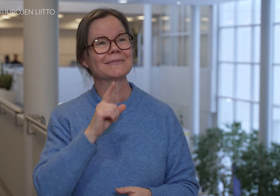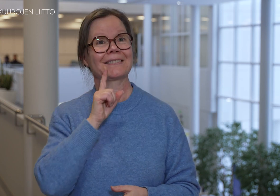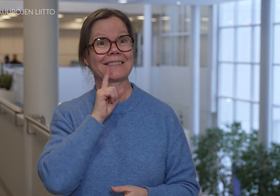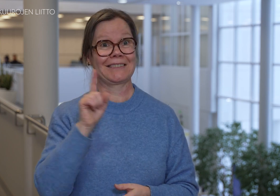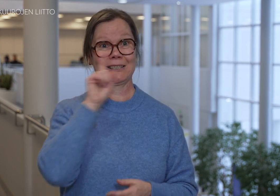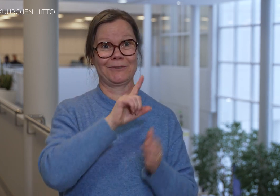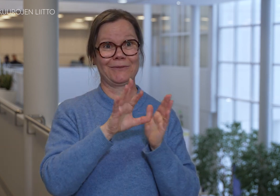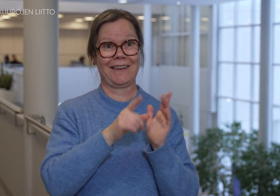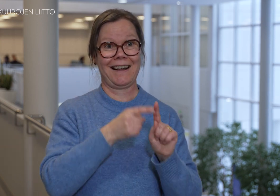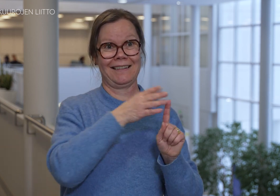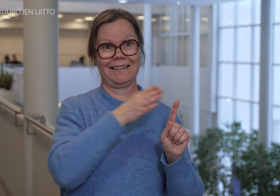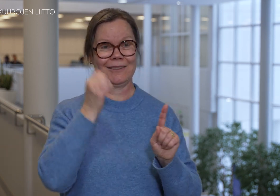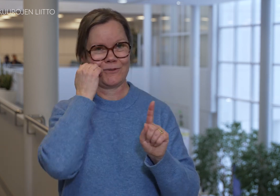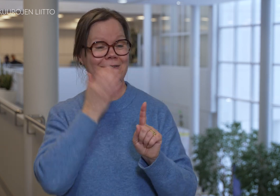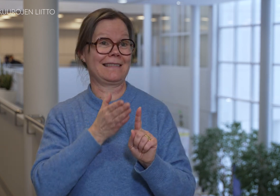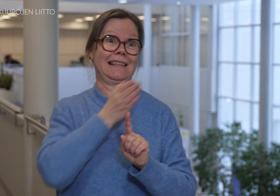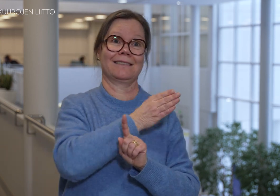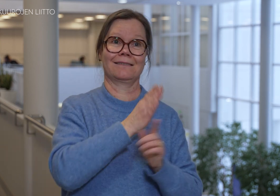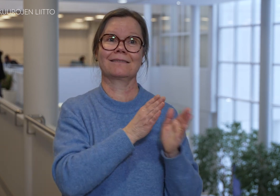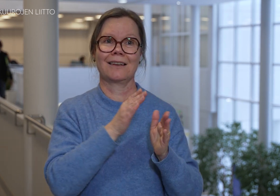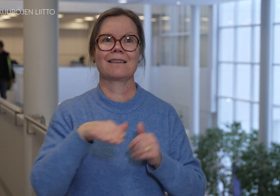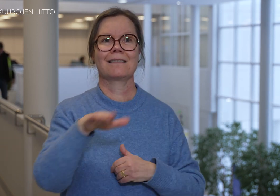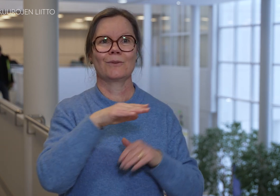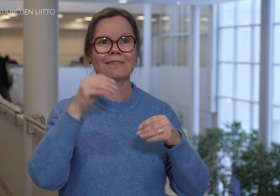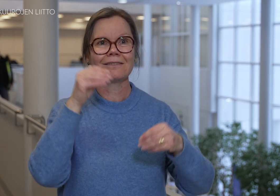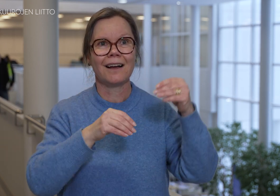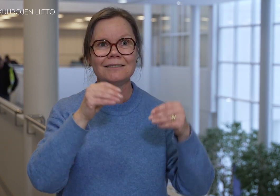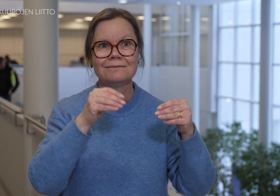Kiertue alkoi vuoden 2022 syksyllä. Sitä ennen järjestettiin aluevaalit.